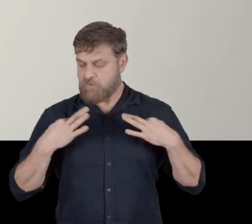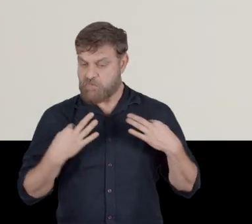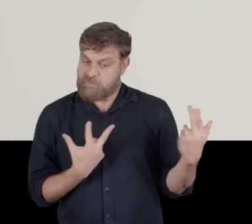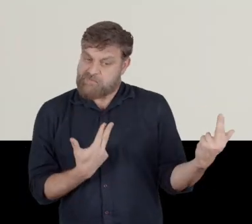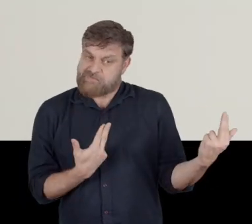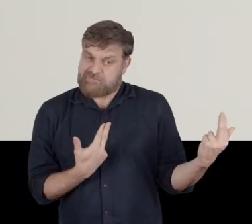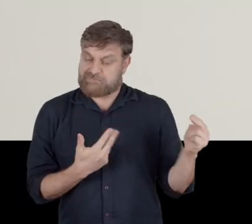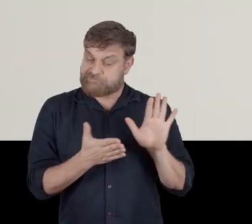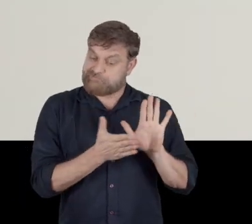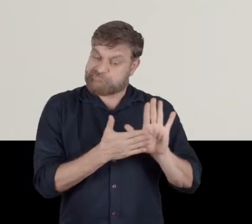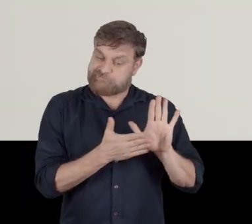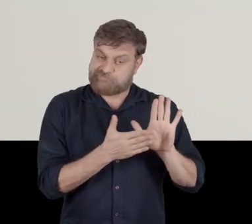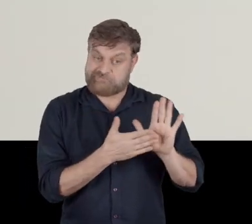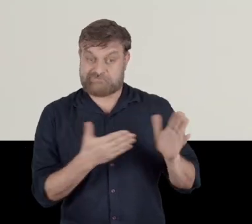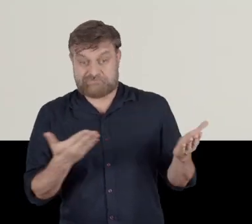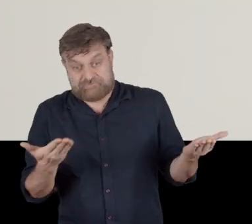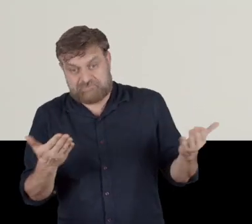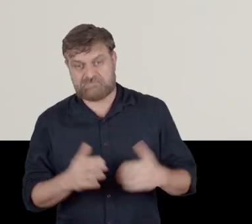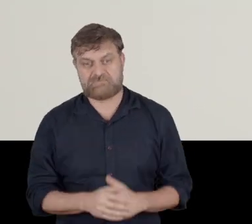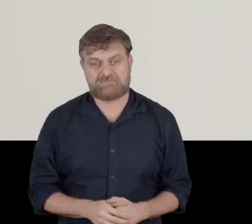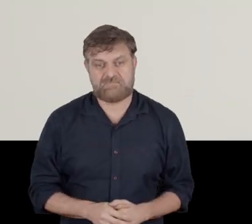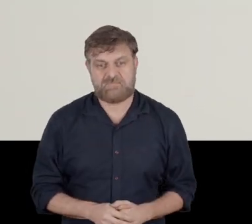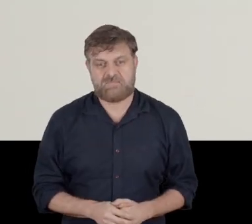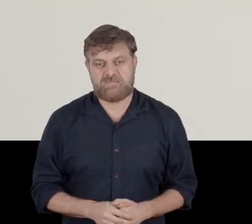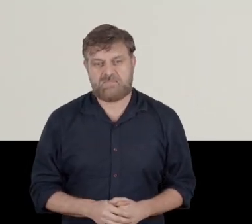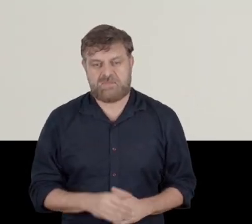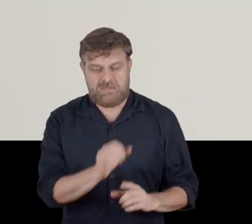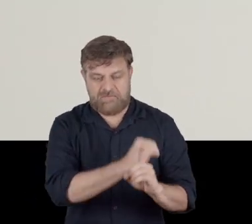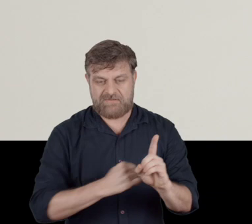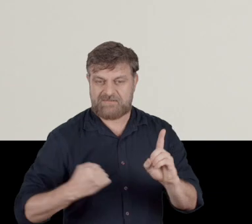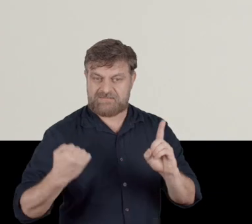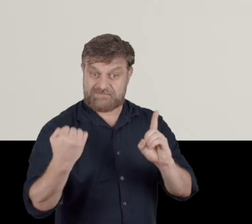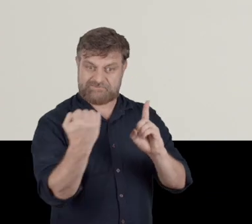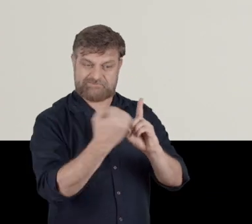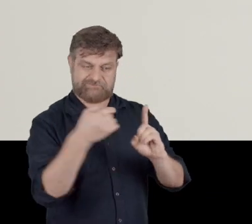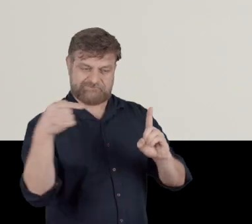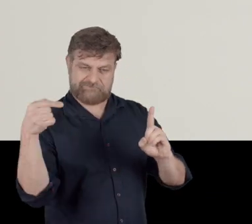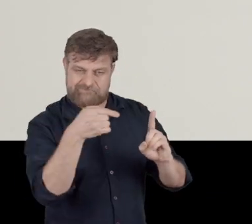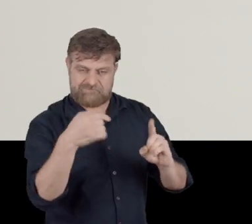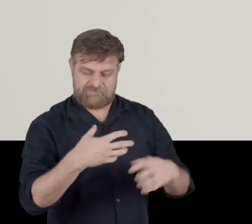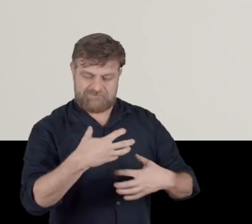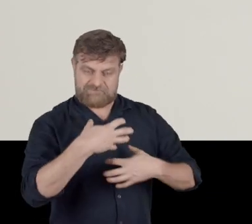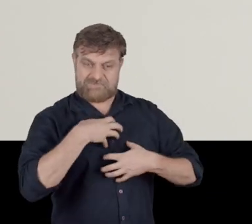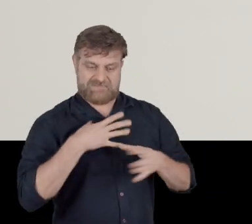Então é muito mais social, é muito mais de sentir de um grupo,